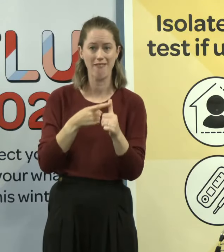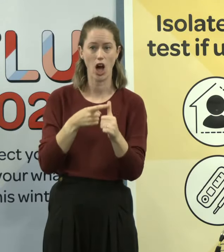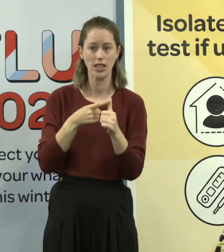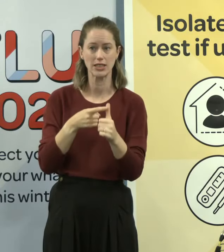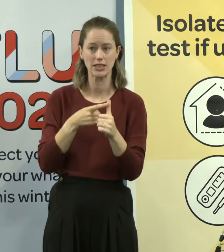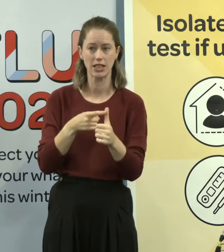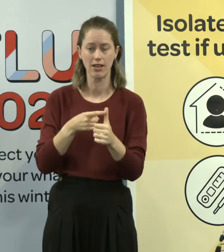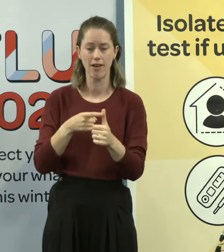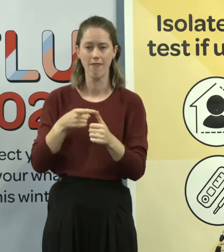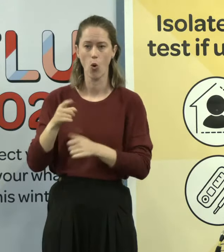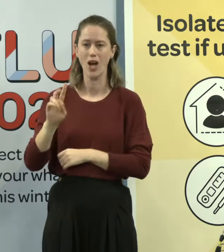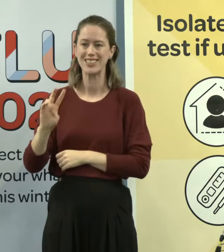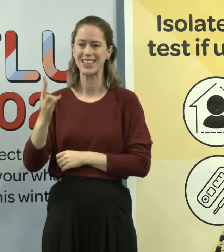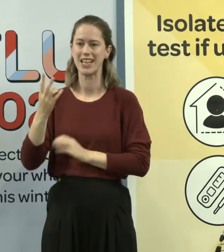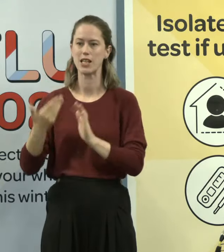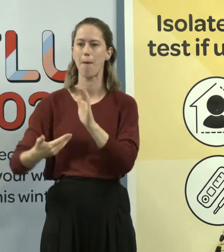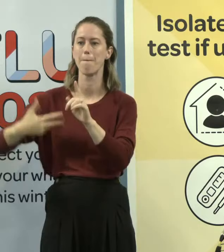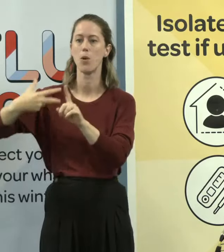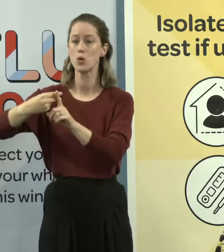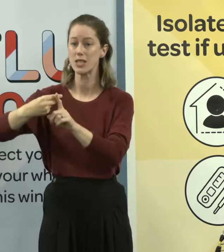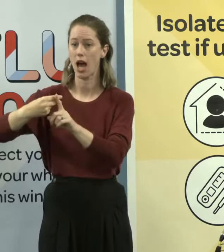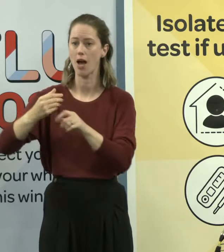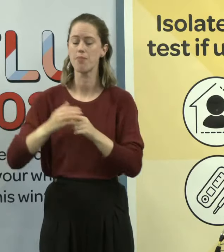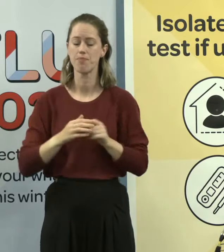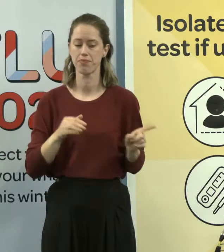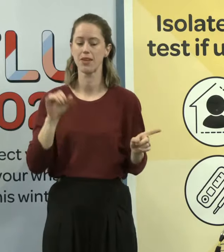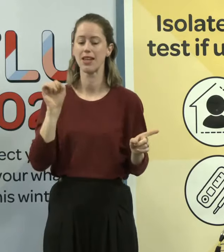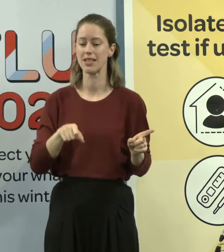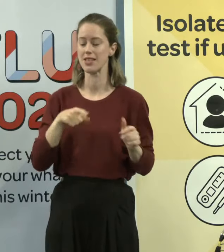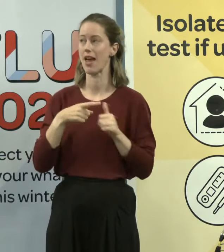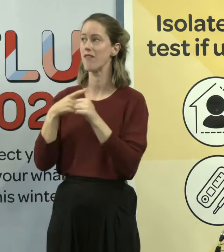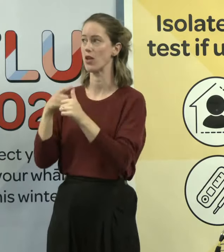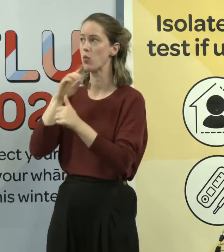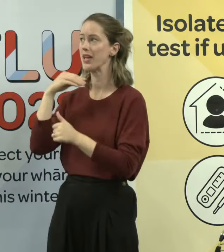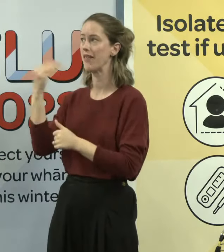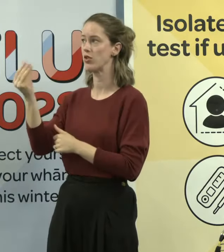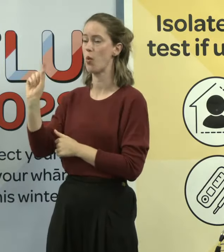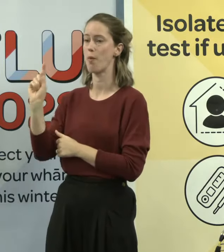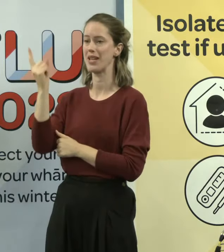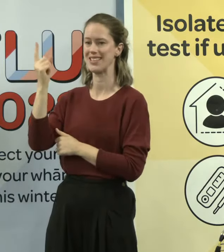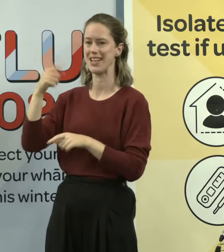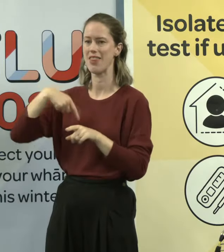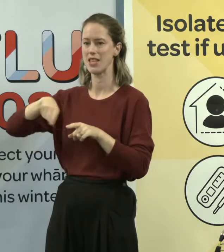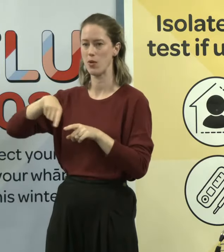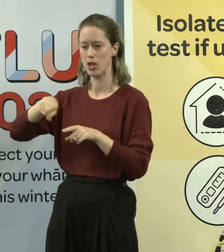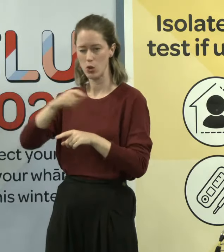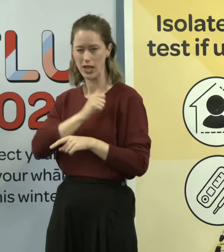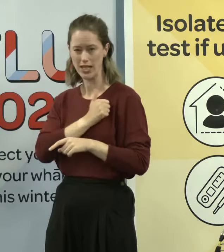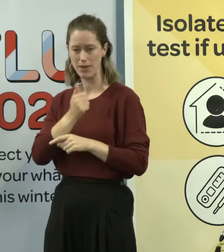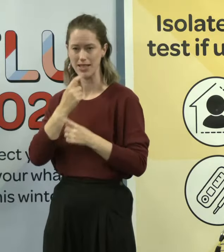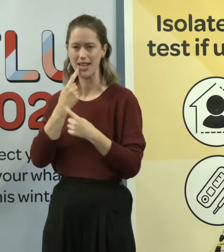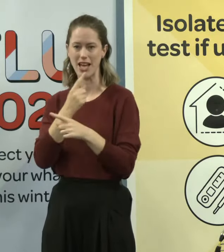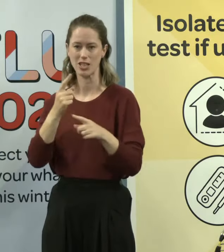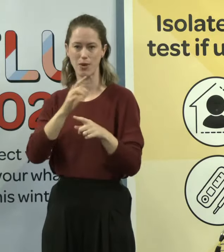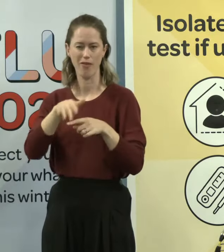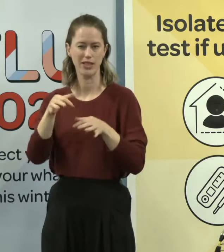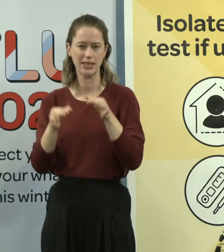He aha te momo taunakitanga